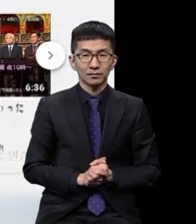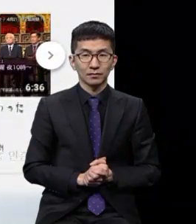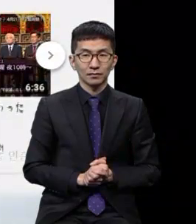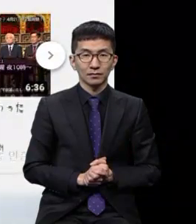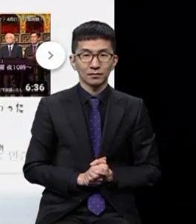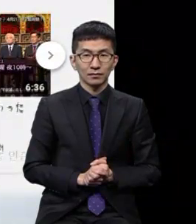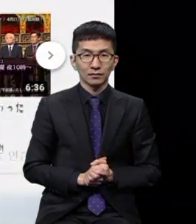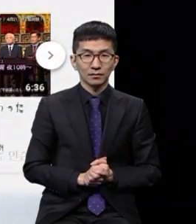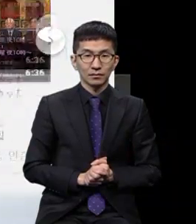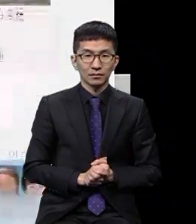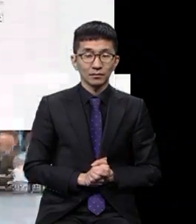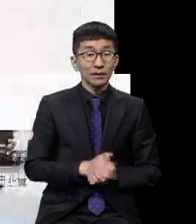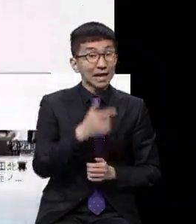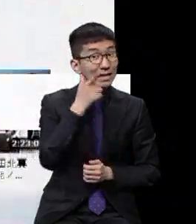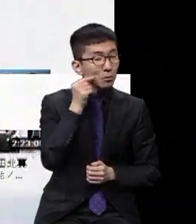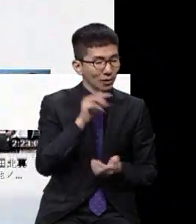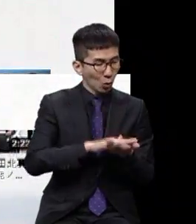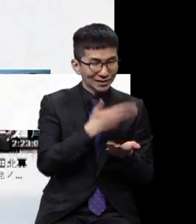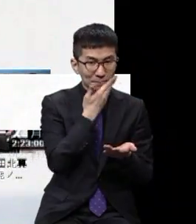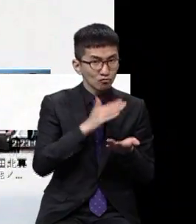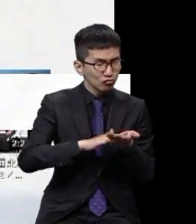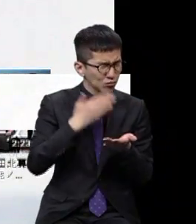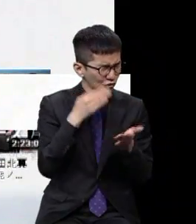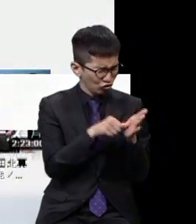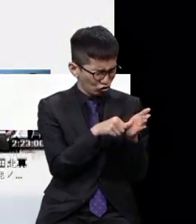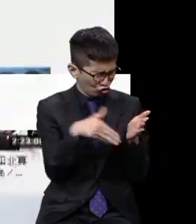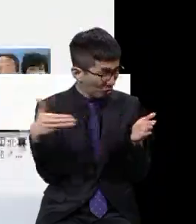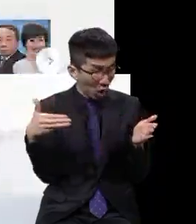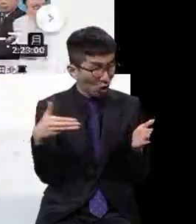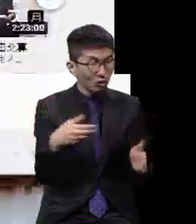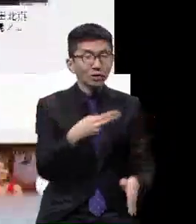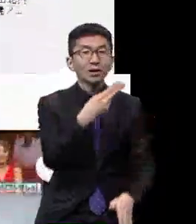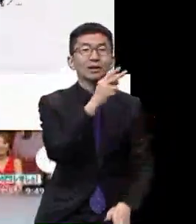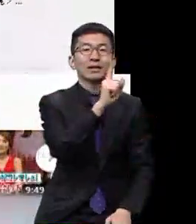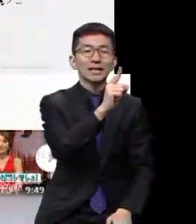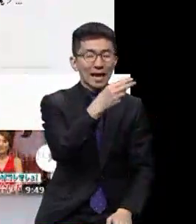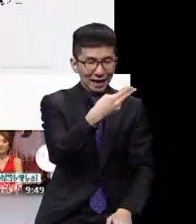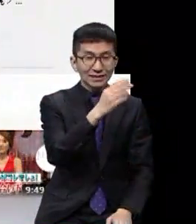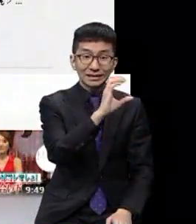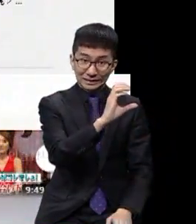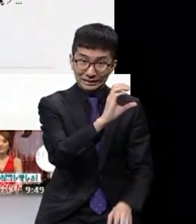(특파원) 일본의 화장품 대기업 DHC의 자회사 DHC TV가 운영하는 유튜브